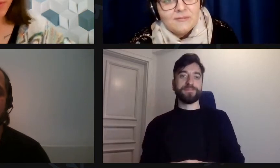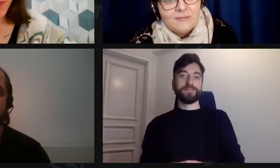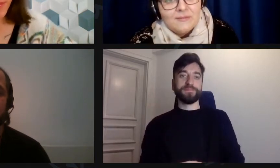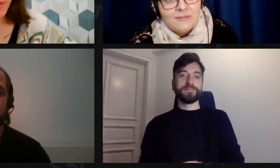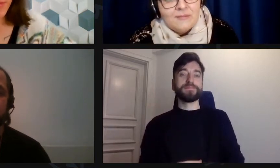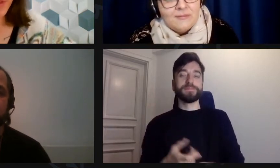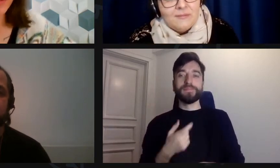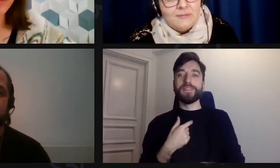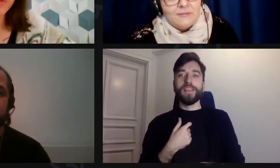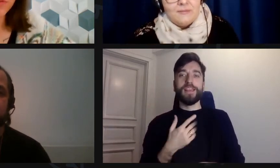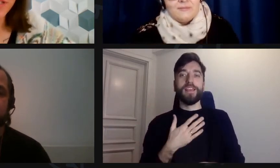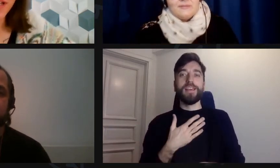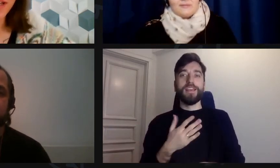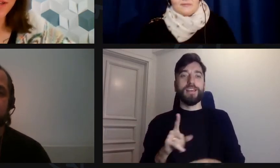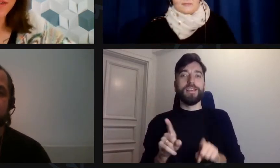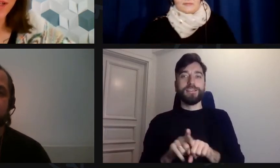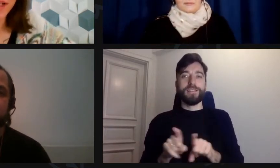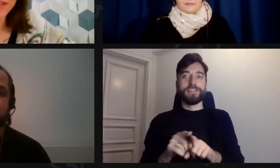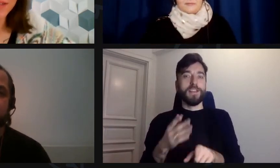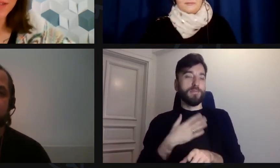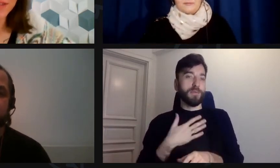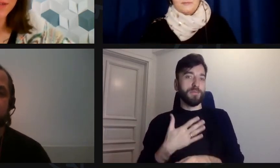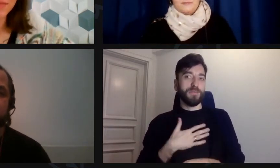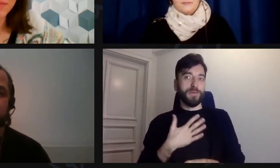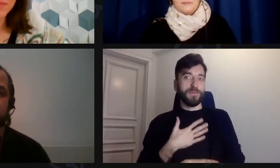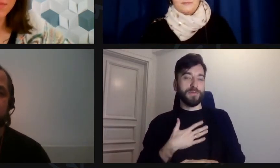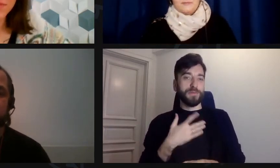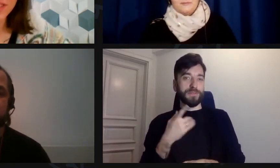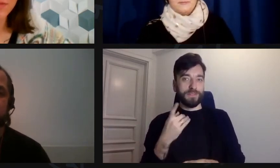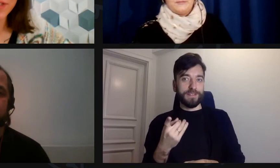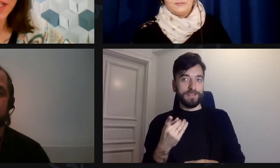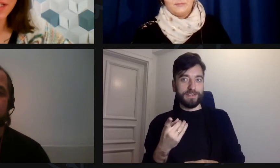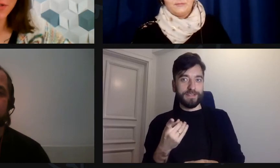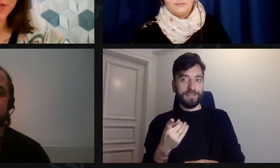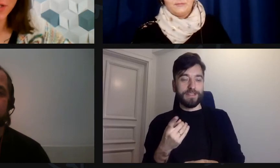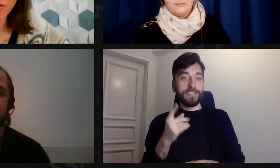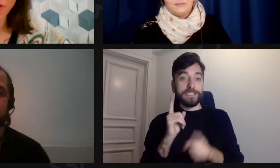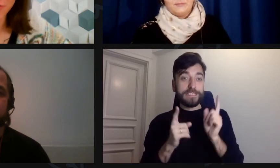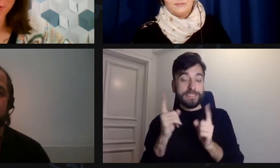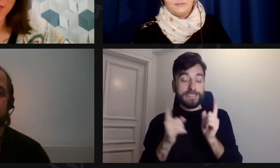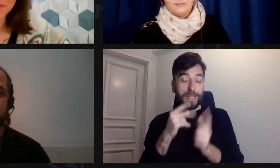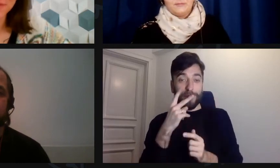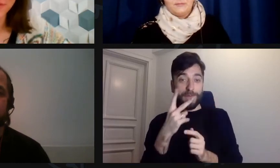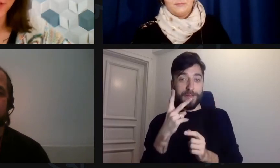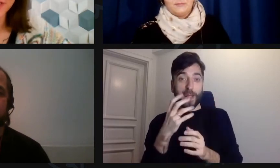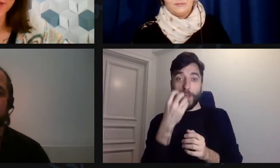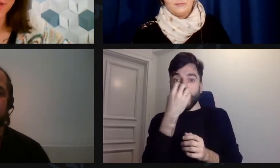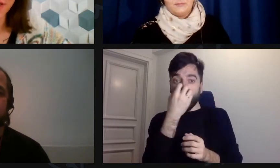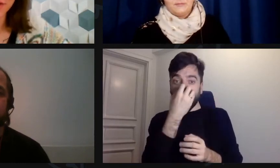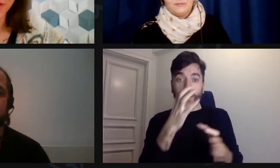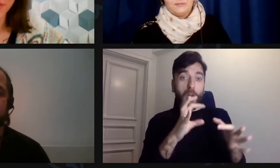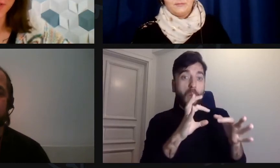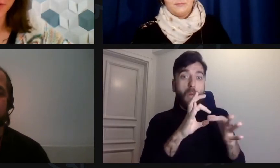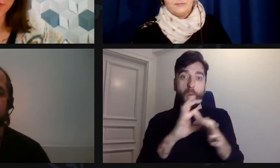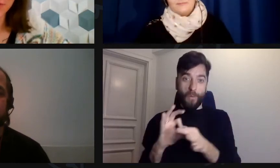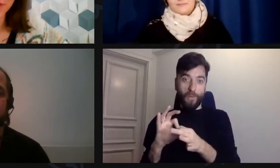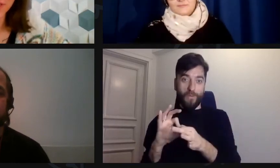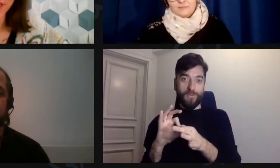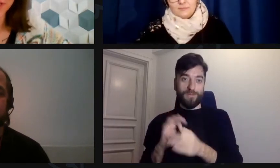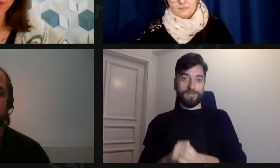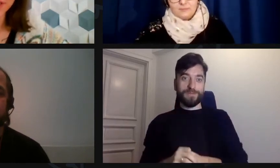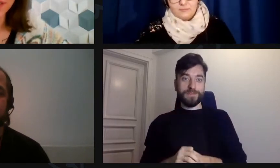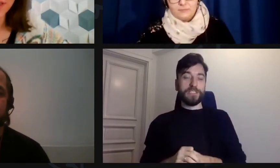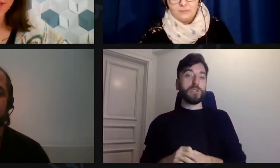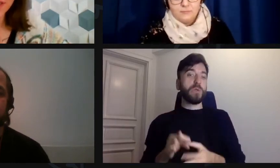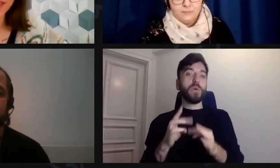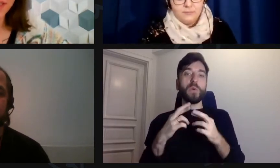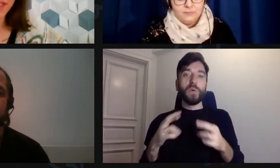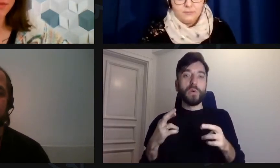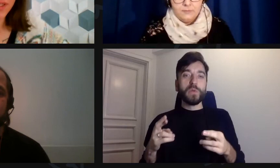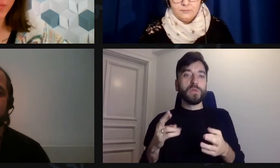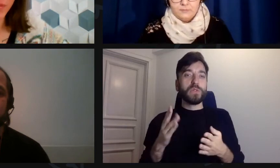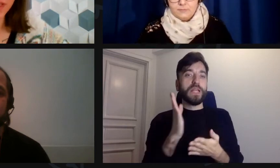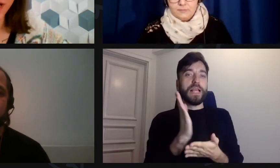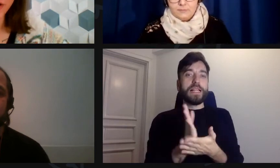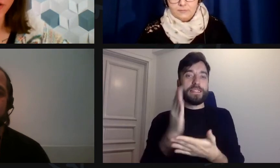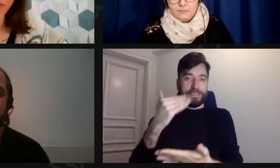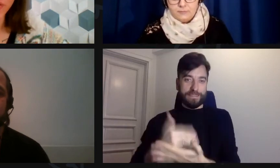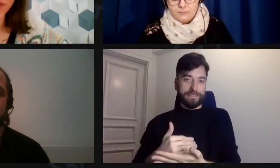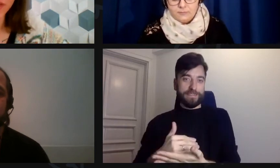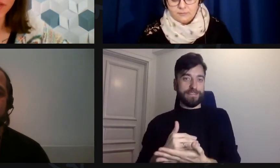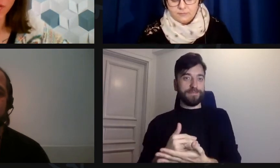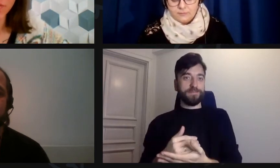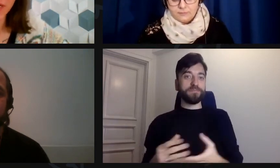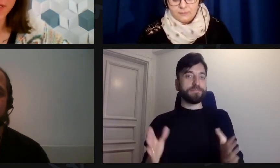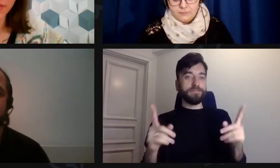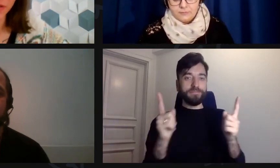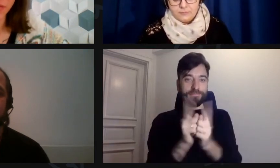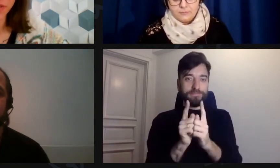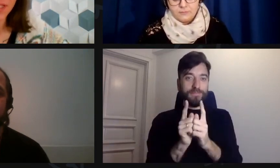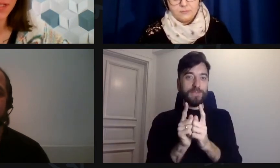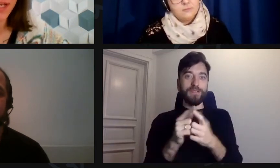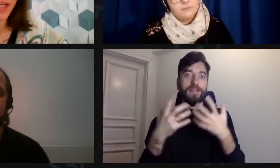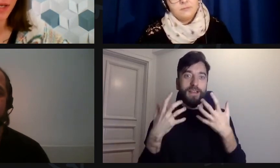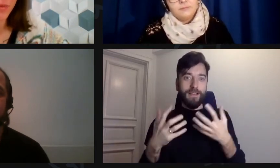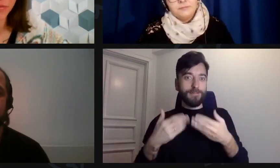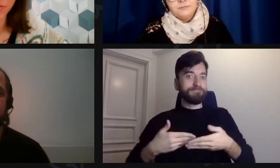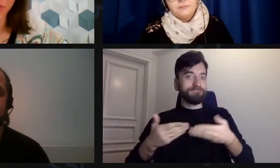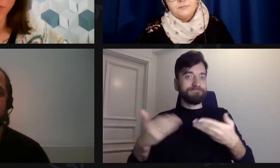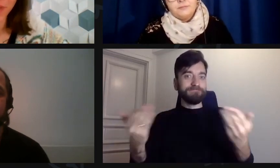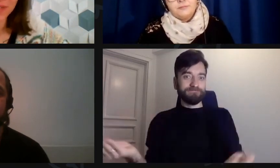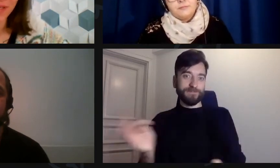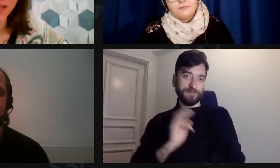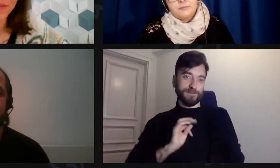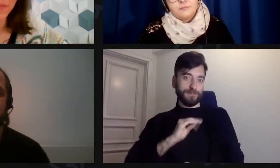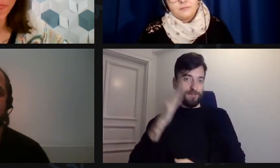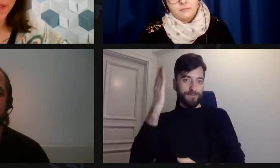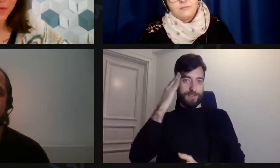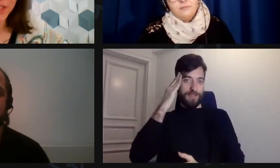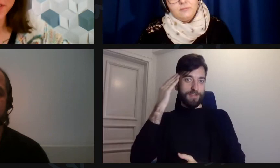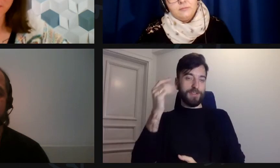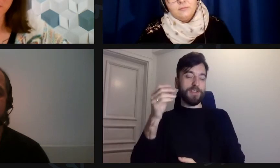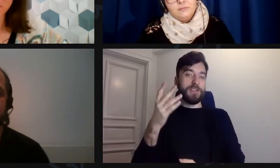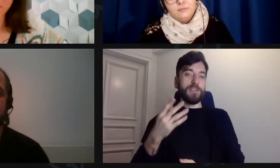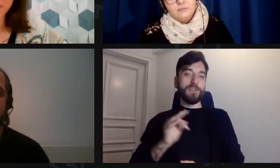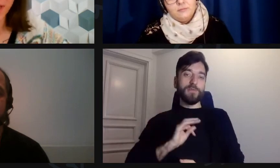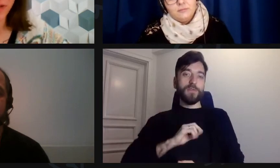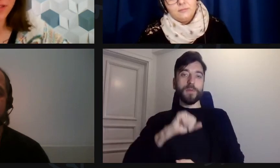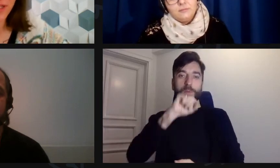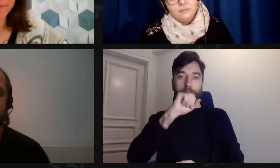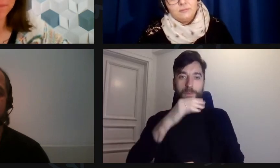Dominika – mam podobne odczucia, czasem widzę jak cyrk łączy, jak osoby z różnych dziedzin spotykają się i chcą ją przekazywać, własną pasje – to wzmacnia.